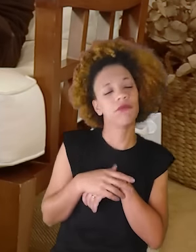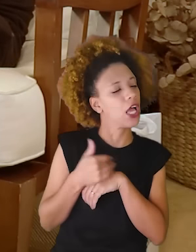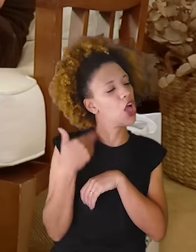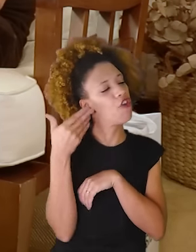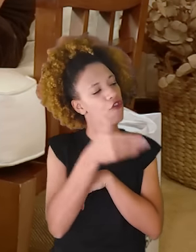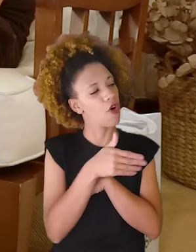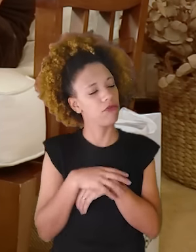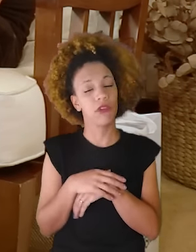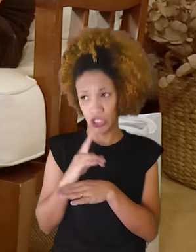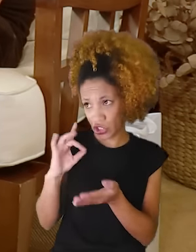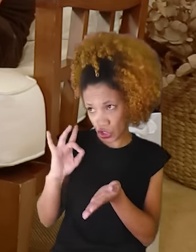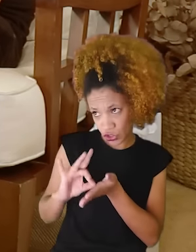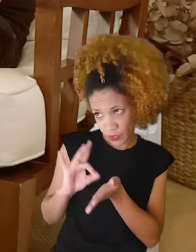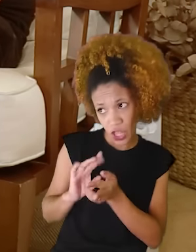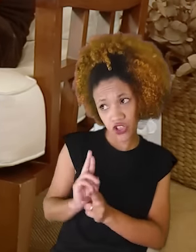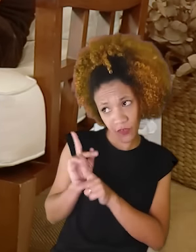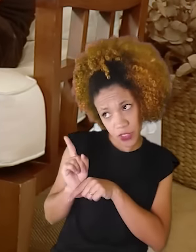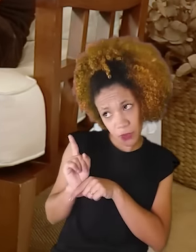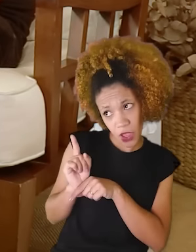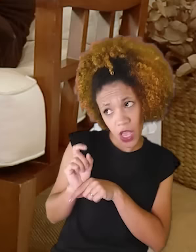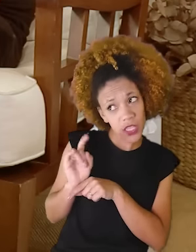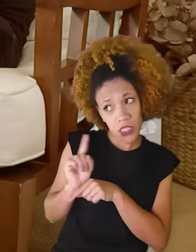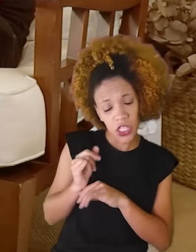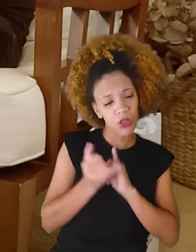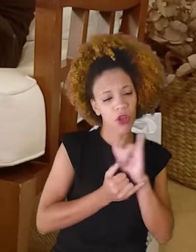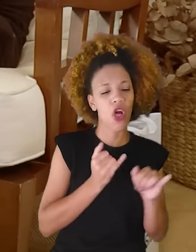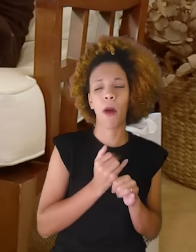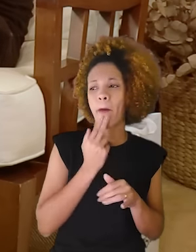eu vou tu vai mesmo então vou te esperar lá se não for vou falar na internet pô o cara prometeu